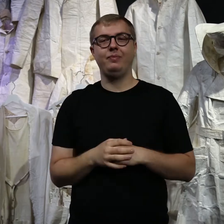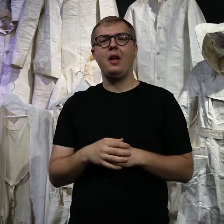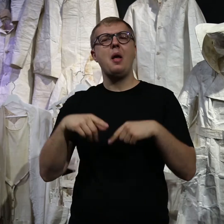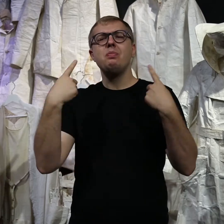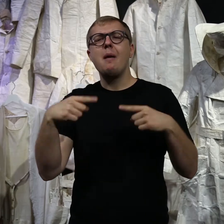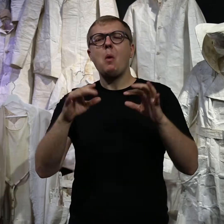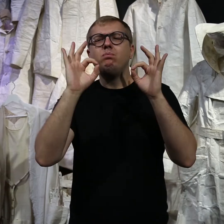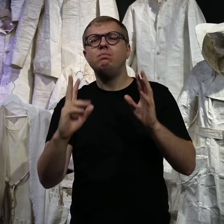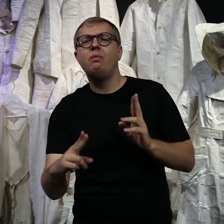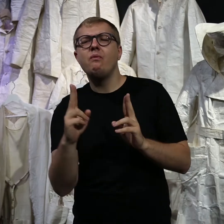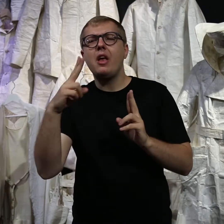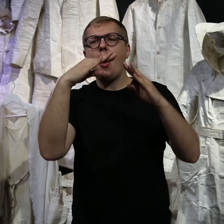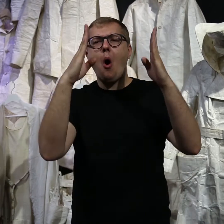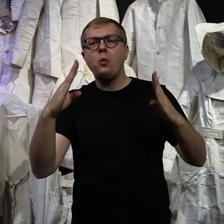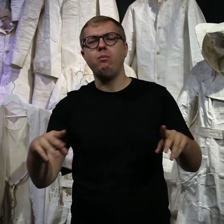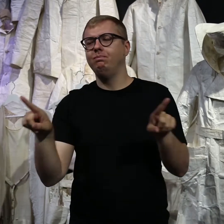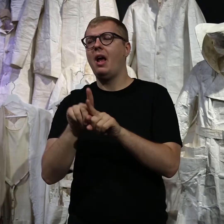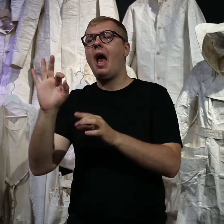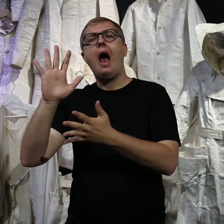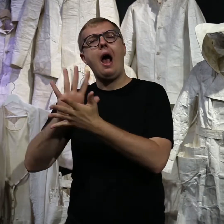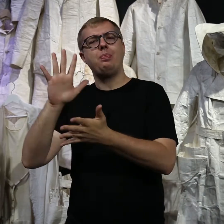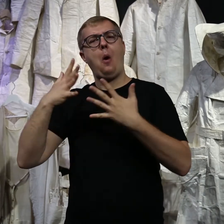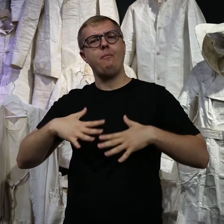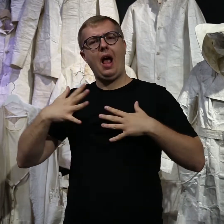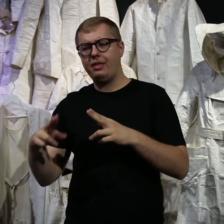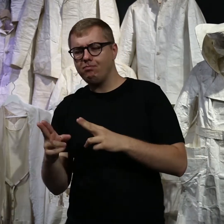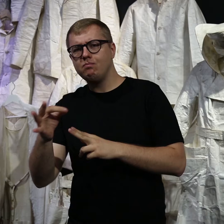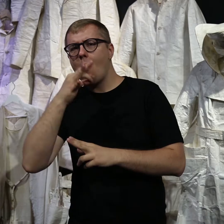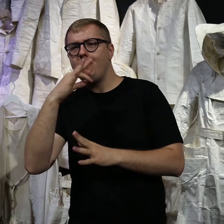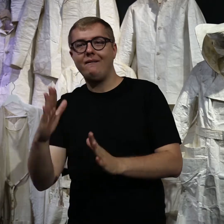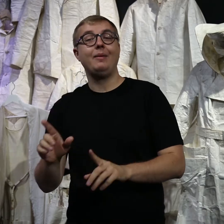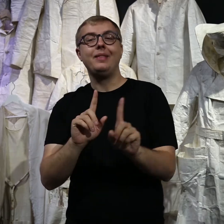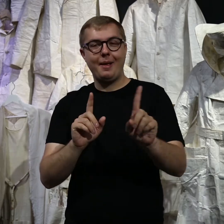Nie było wykrojów, takich jakie robi się zwykle przy szyciu ubrań.